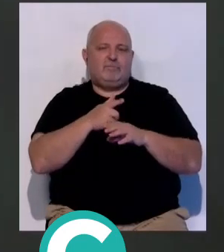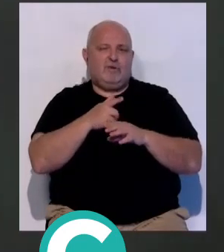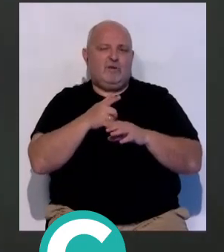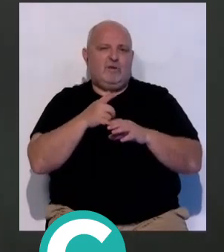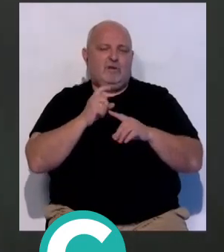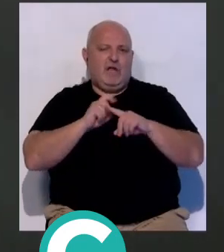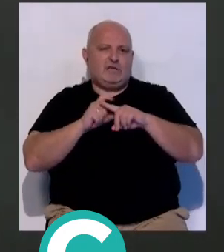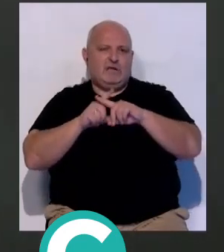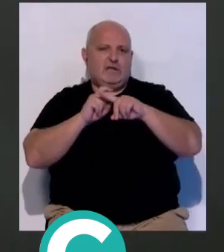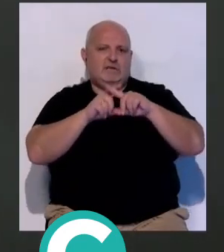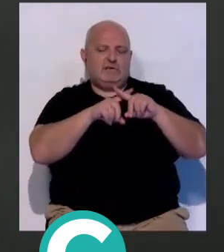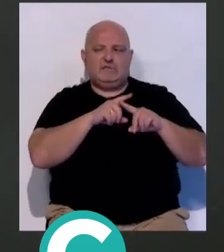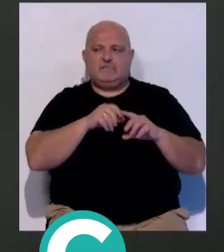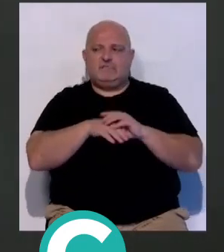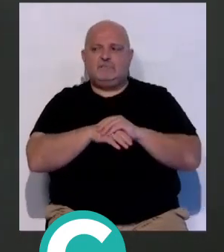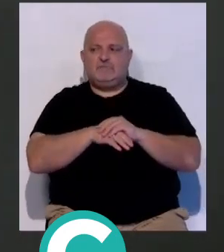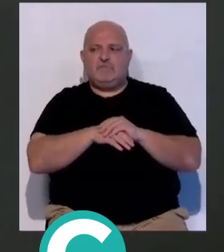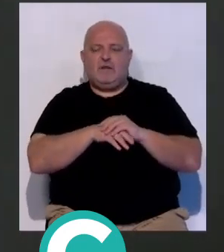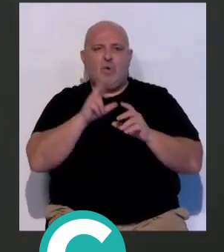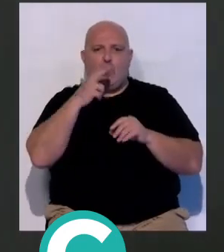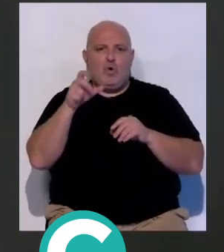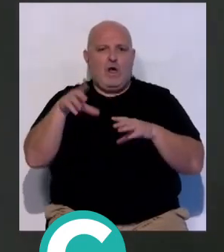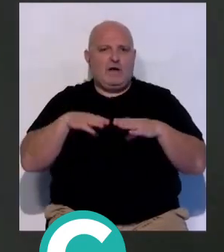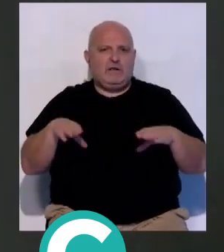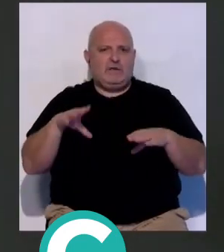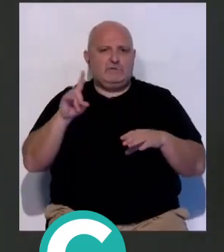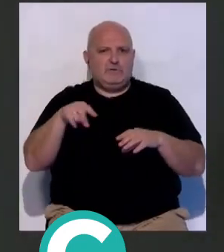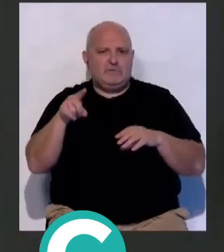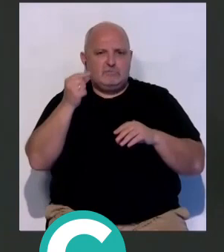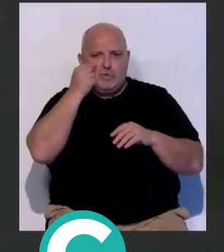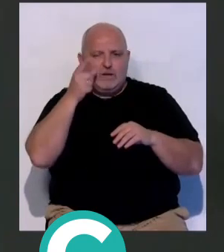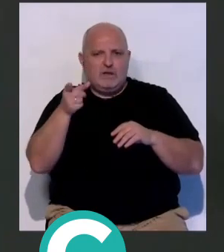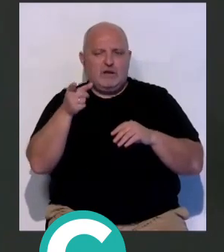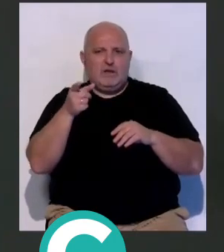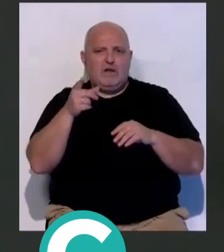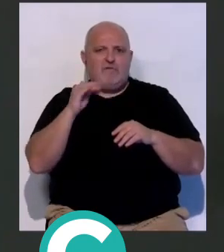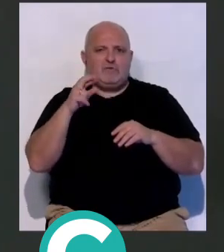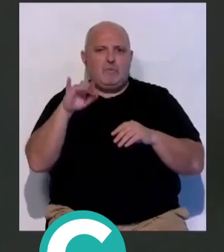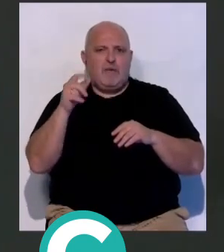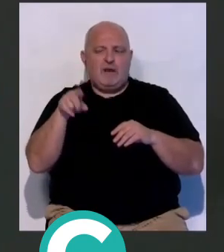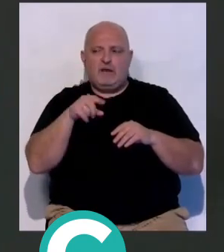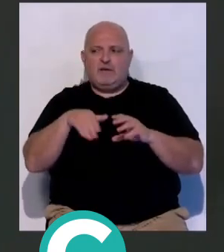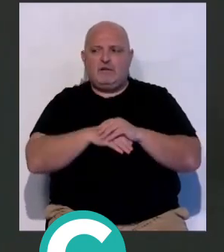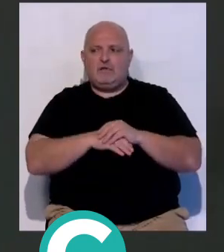es argentino me parece no te suena a ti no te suena fastrupia tampoco no todos buscaremos por